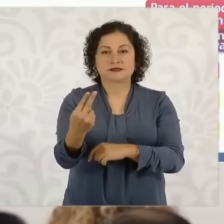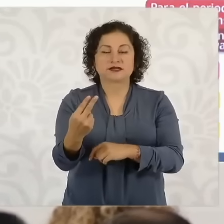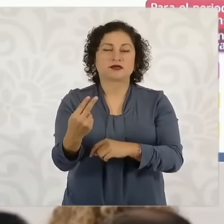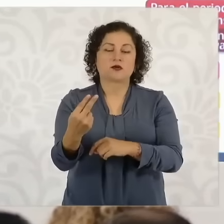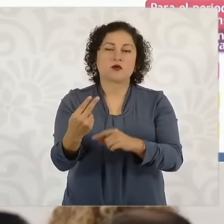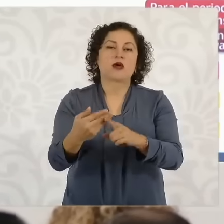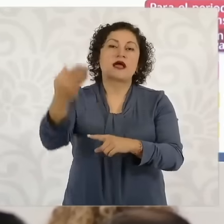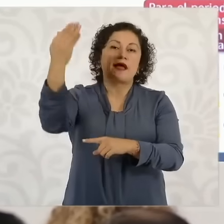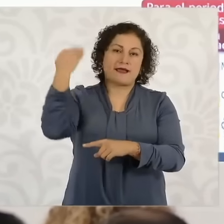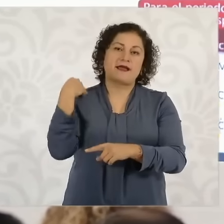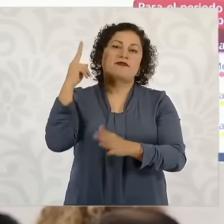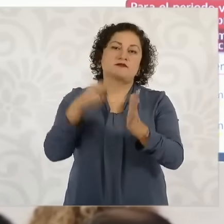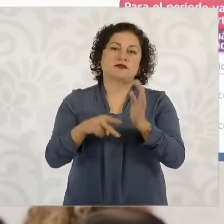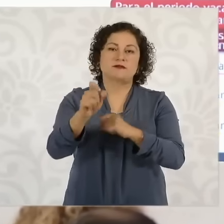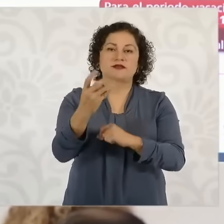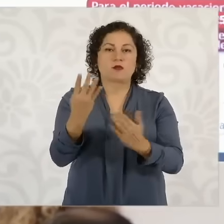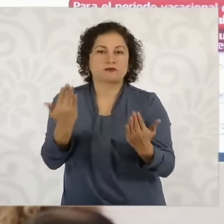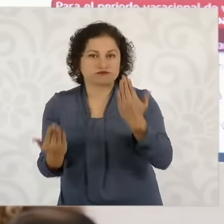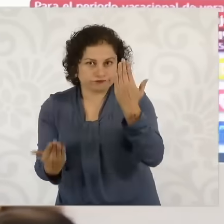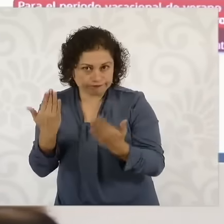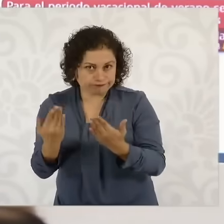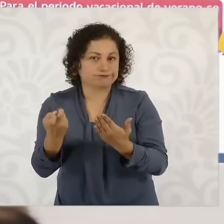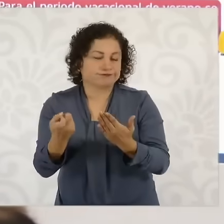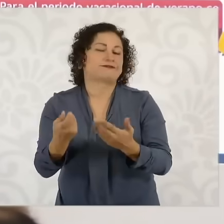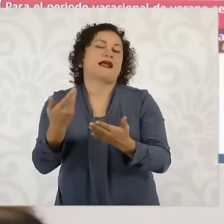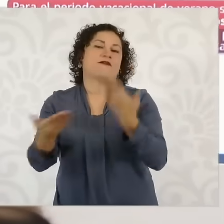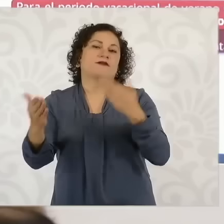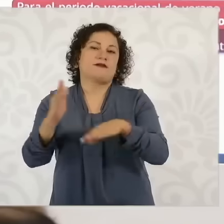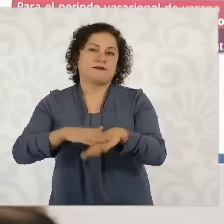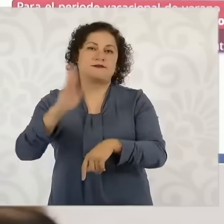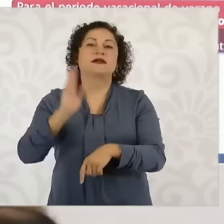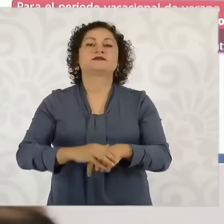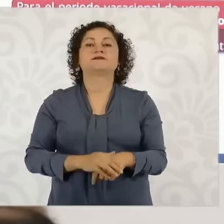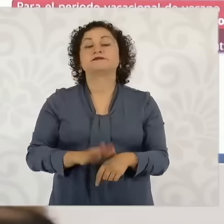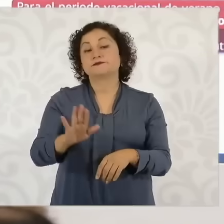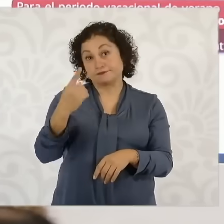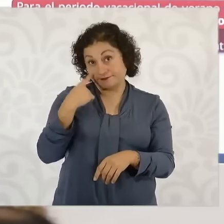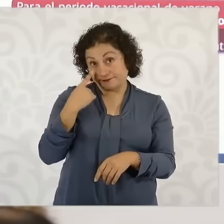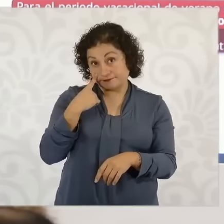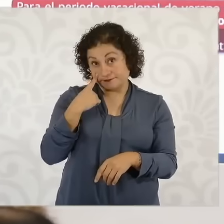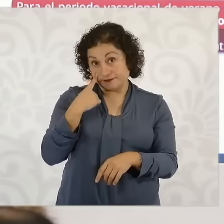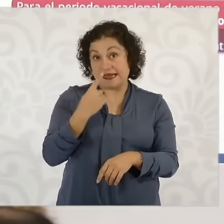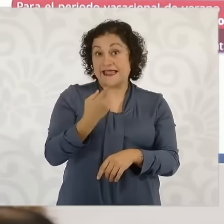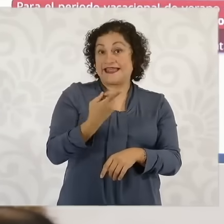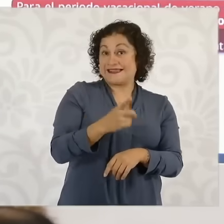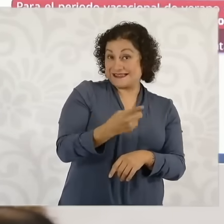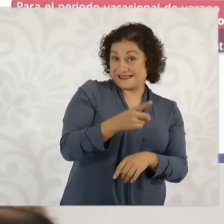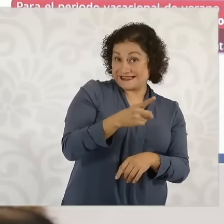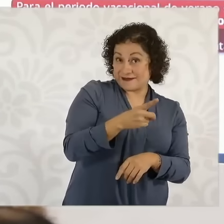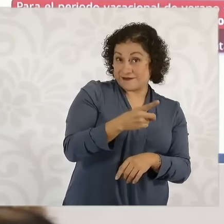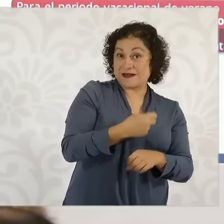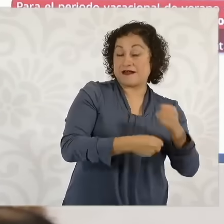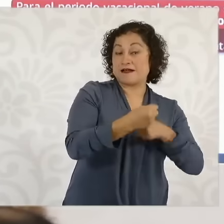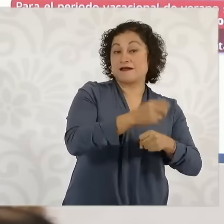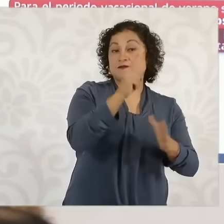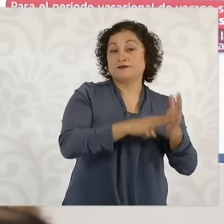del 2024. El récord de pasajeros transportados lo teníamos el 29 de diciembre del 2024. Hoy tenemos